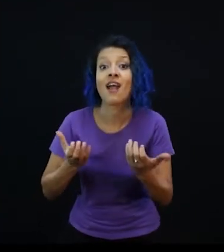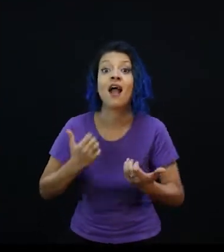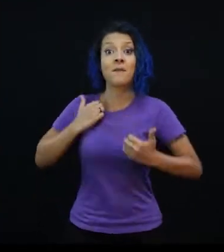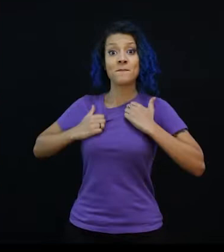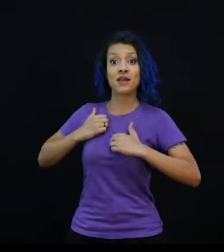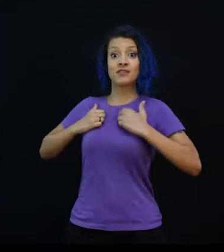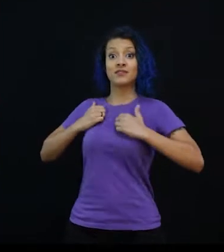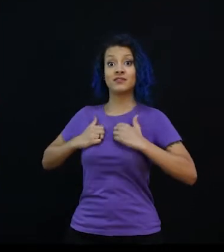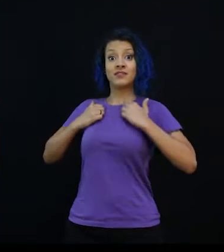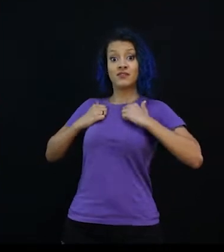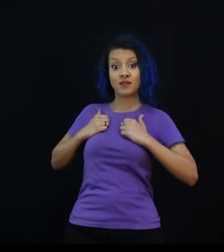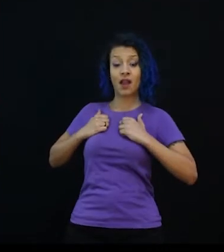e faça se esfregar.